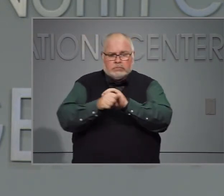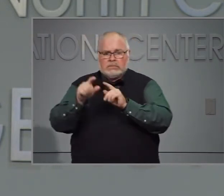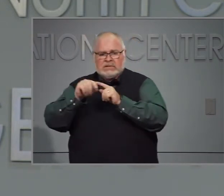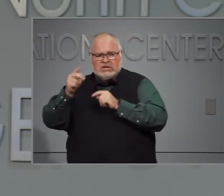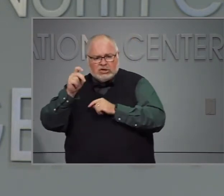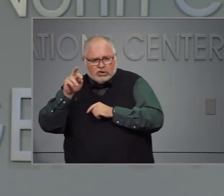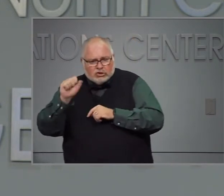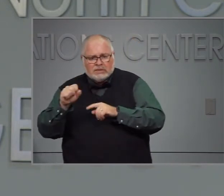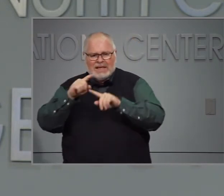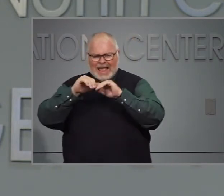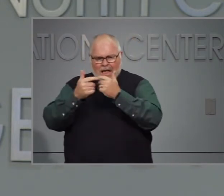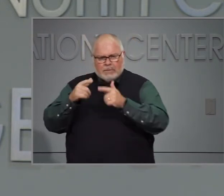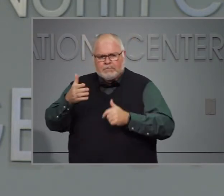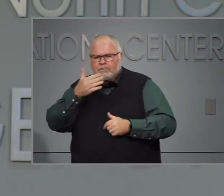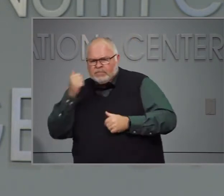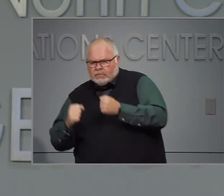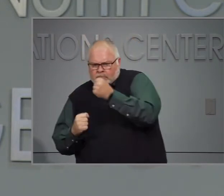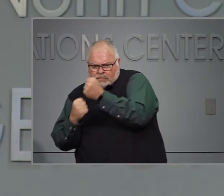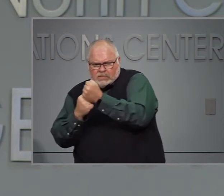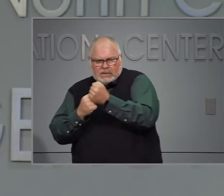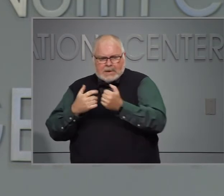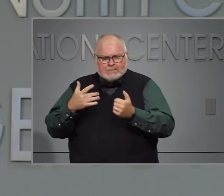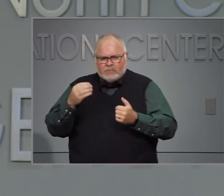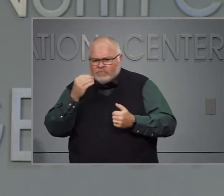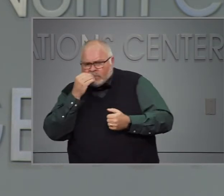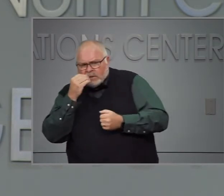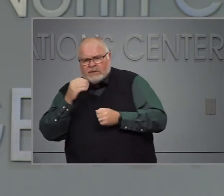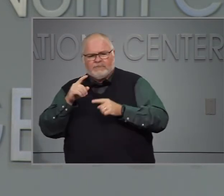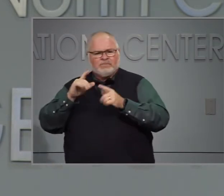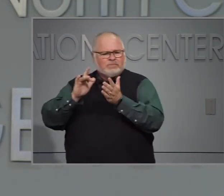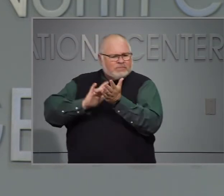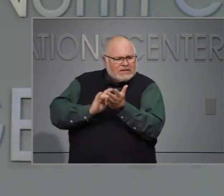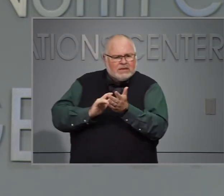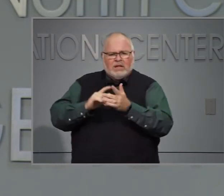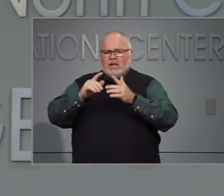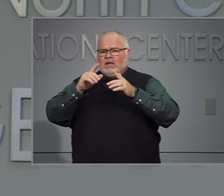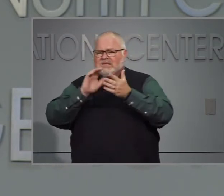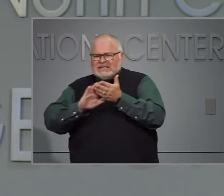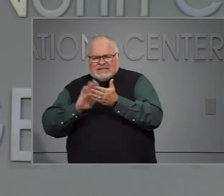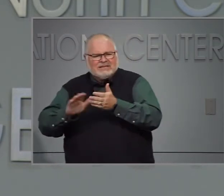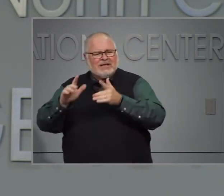separación y también con todo lo que se requiere en cuanto a servicios de alimentos